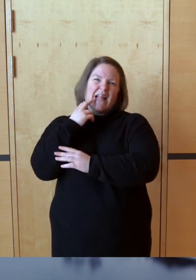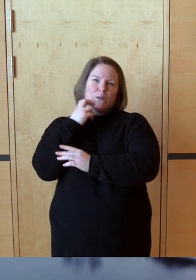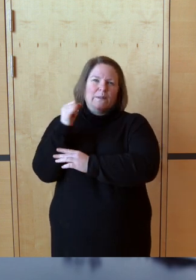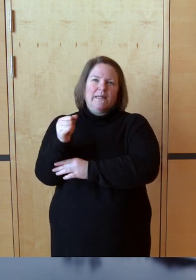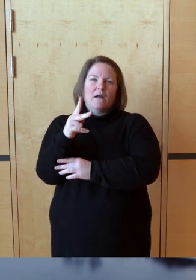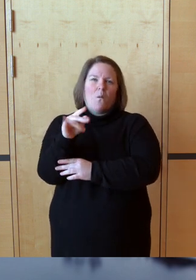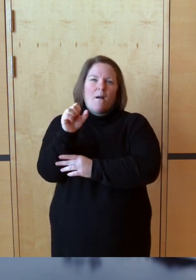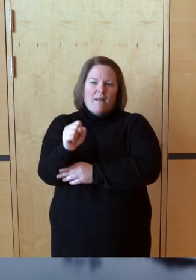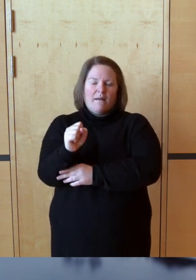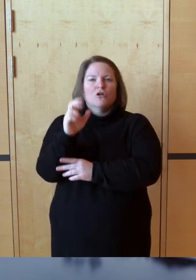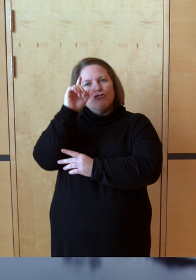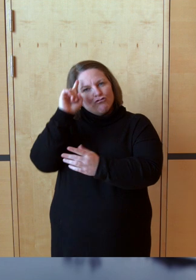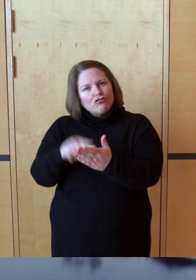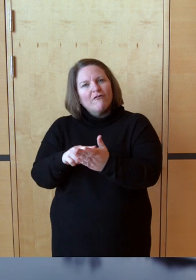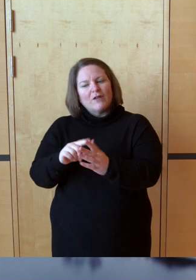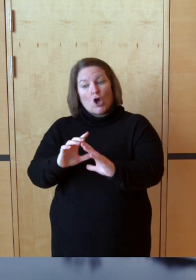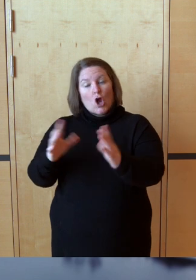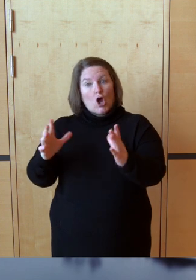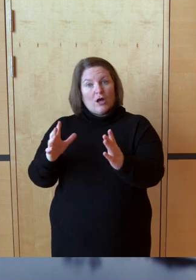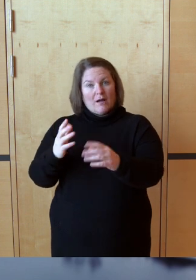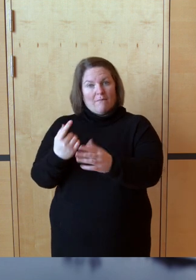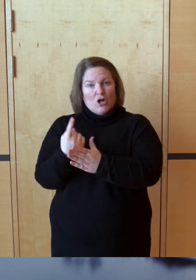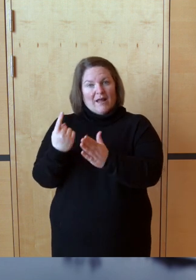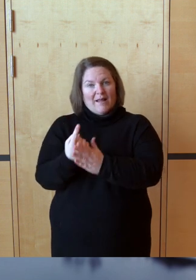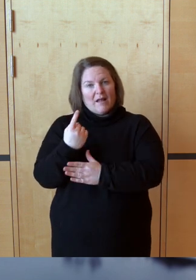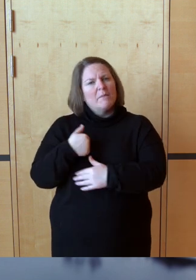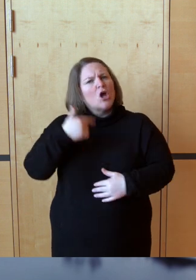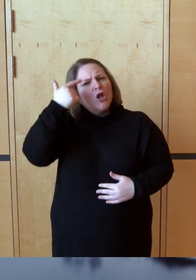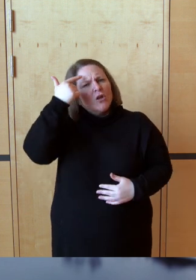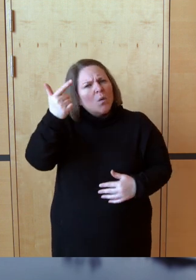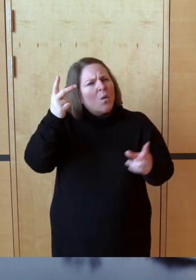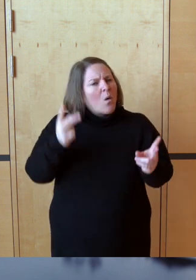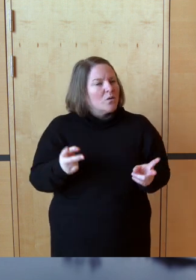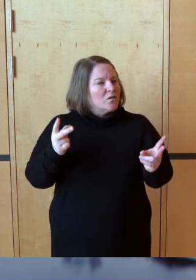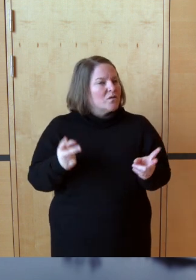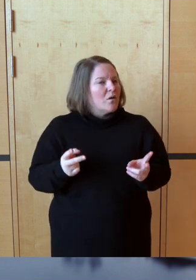Sen tror jag också så här Ida